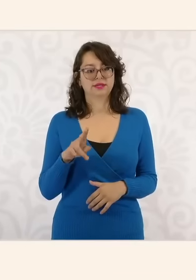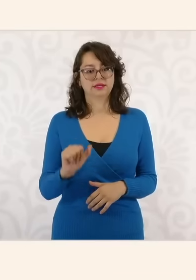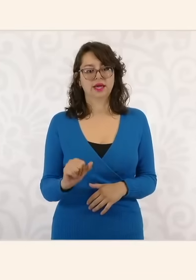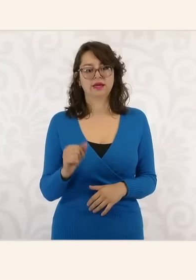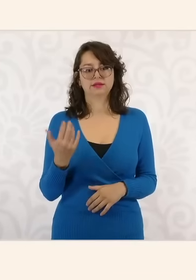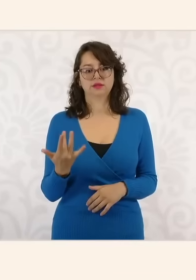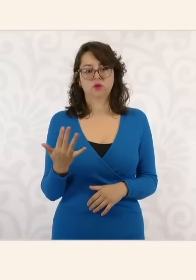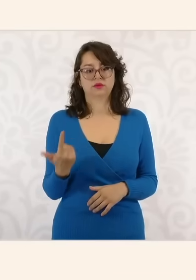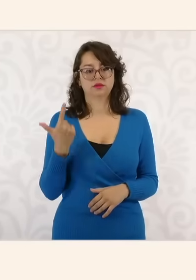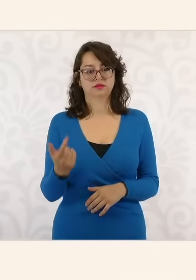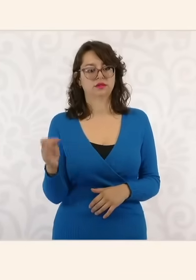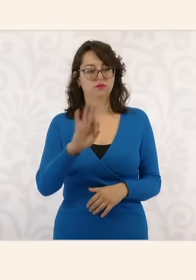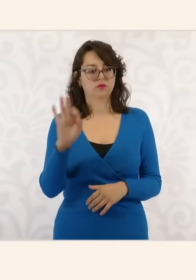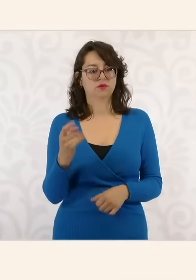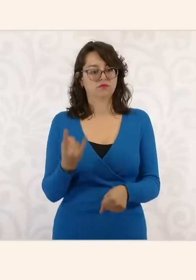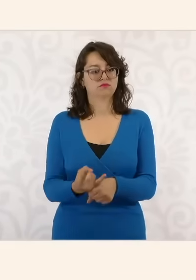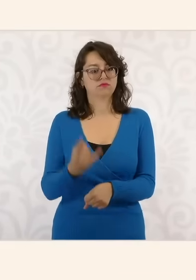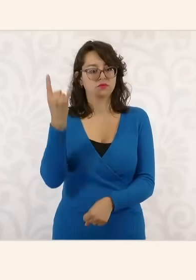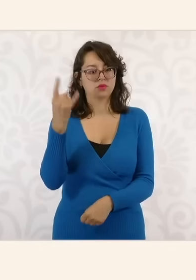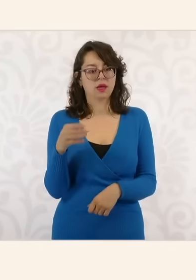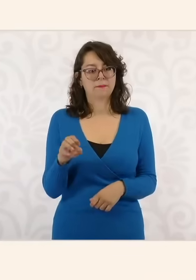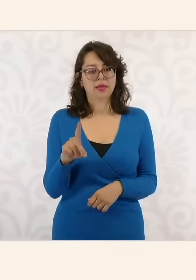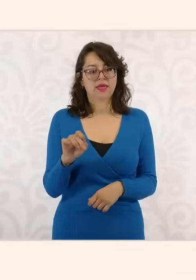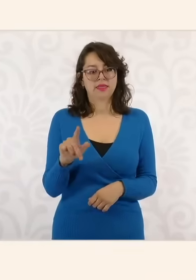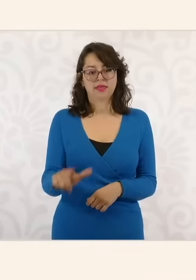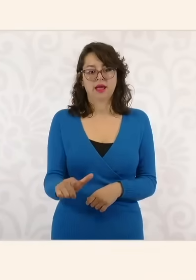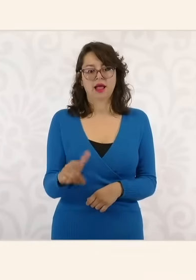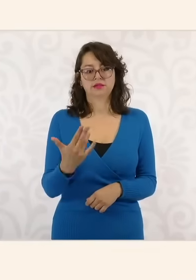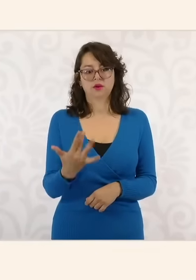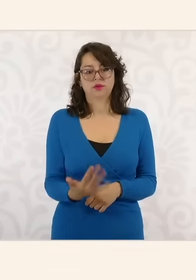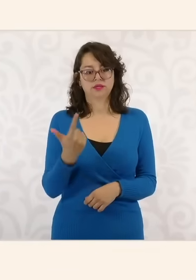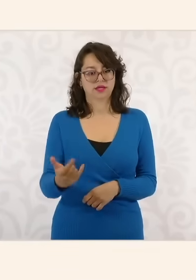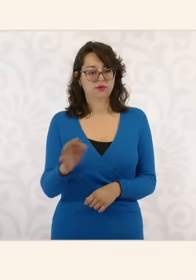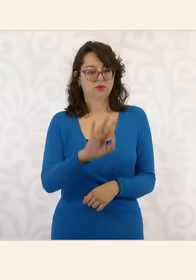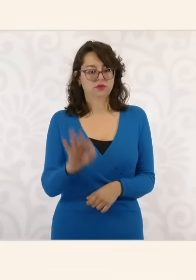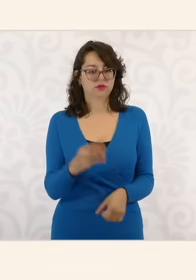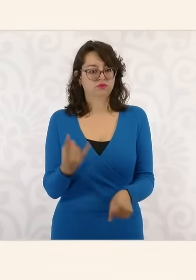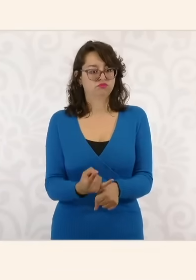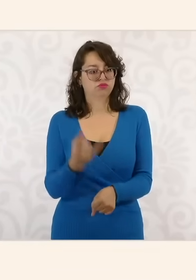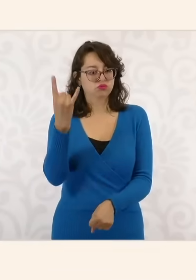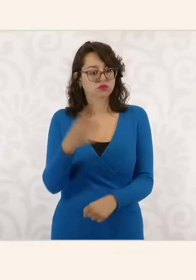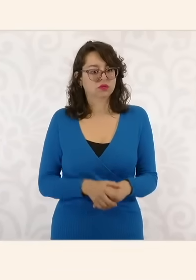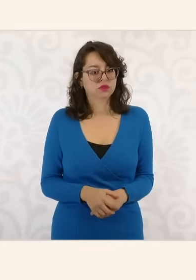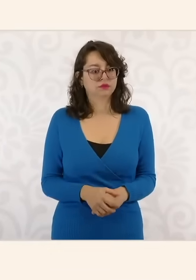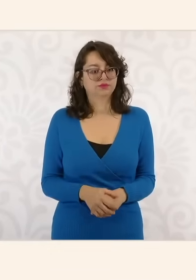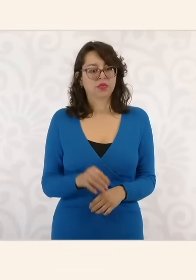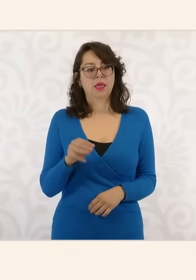gama médica, el 57% en cumplimiento. Endomédica, 57% en cumplimiento, surtidora médica de occidente